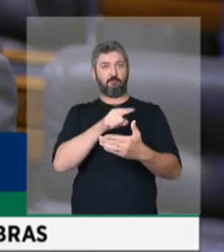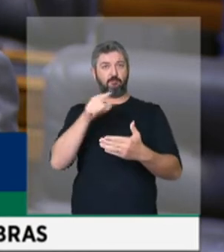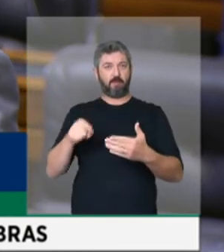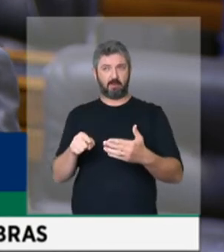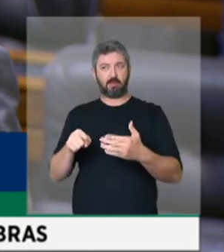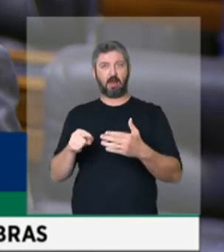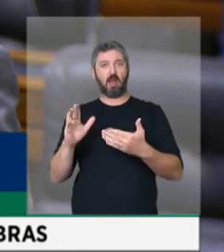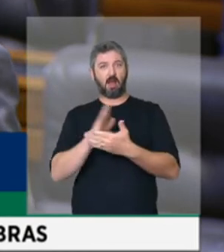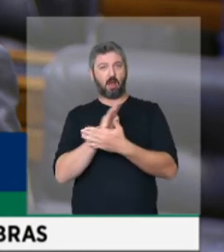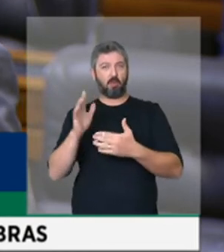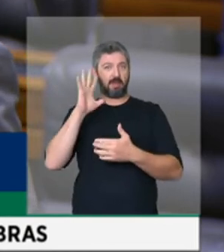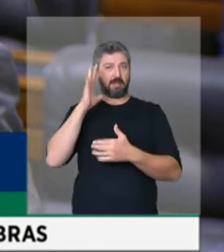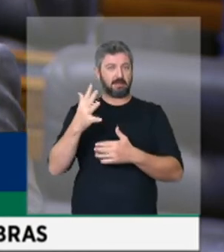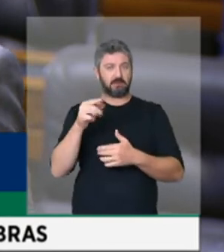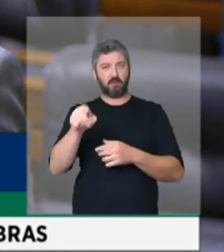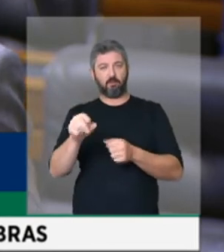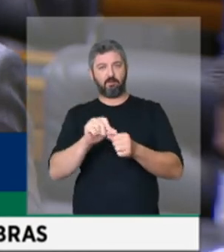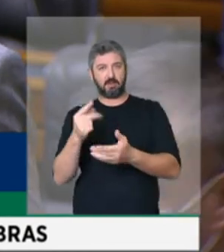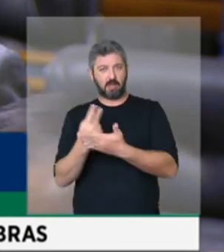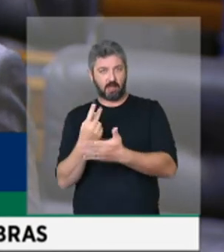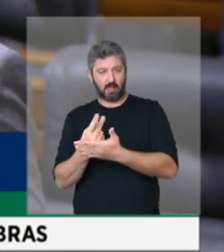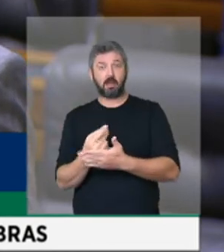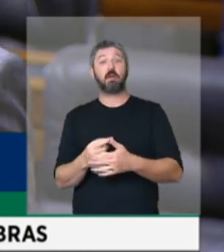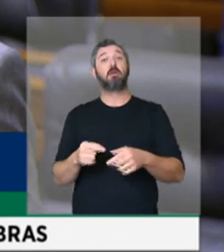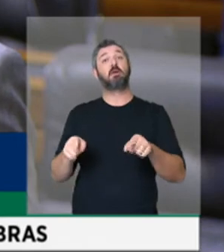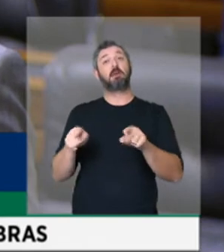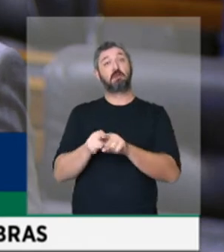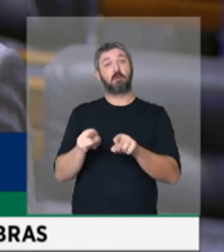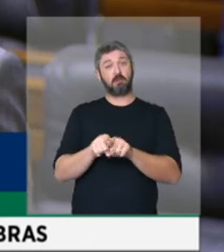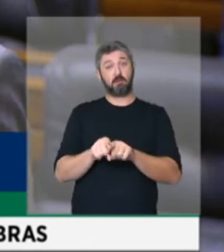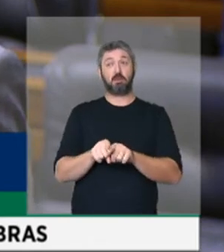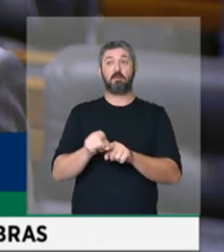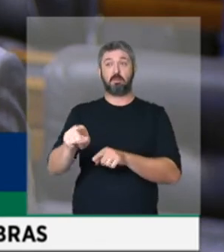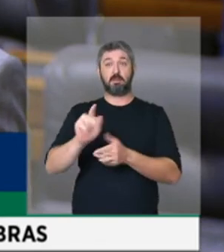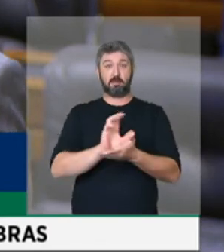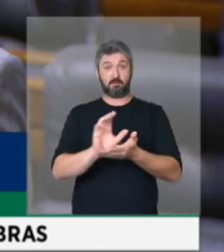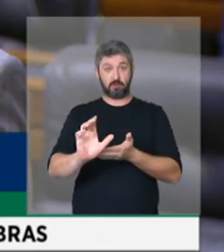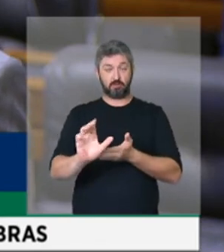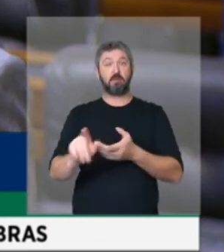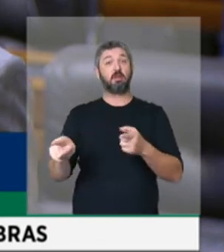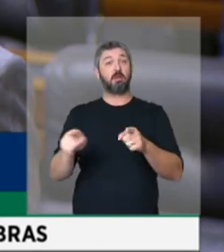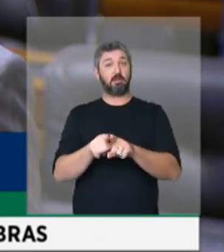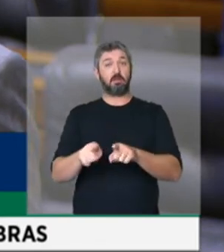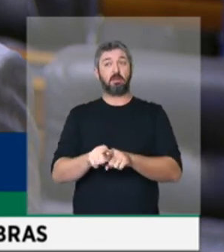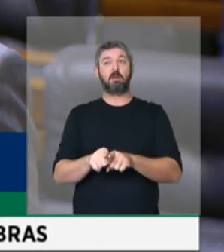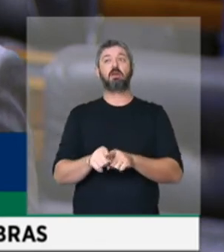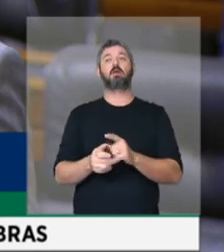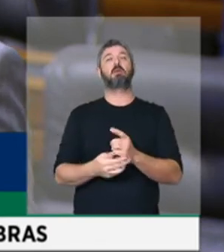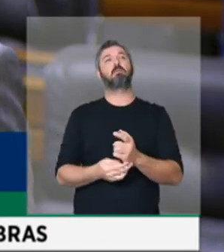PORQUE... ESTÁ GARANTIDO.... NO TRABALHO QUE FOI DESENVOLVIDO O GOLDEN SHARE QUE É EU VOLTO A INSISTIR QUE É UMA MANEIRA DO GOVERNO TER